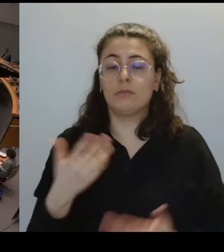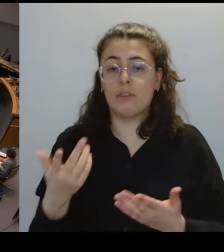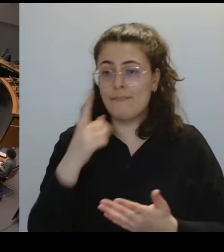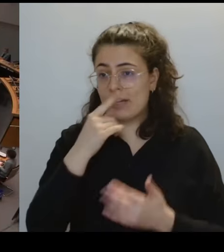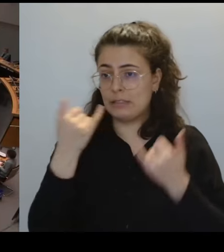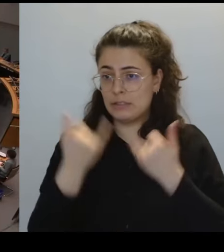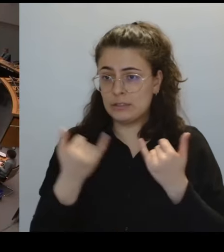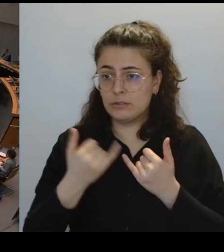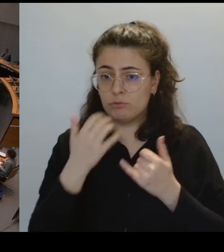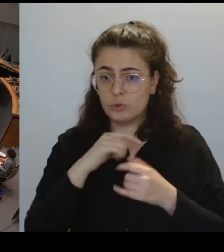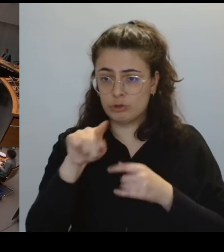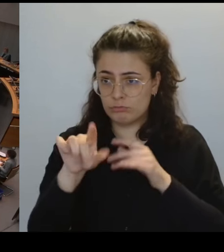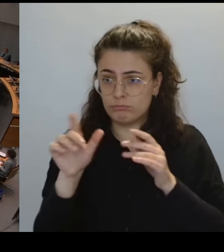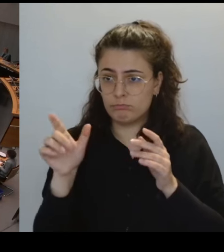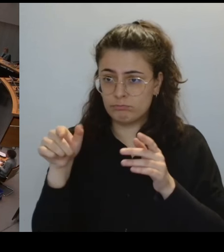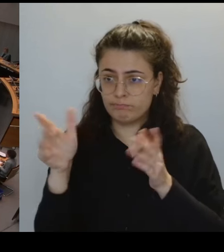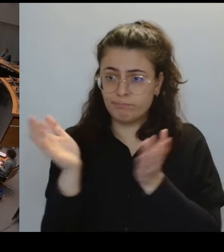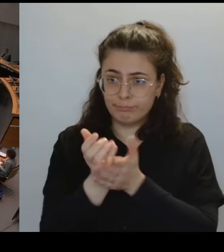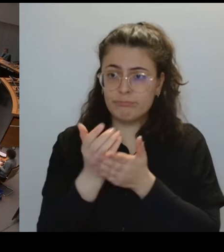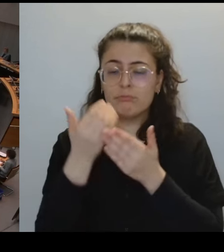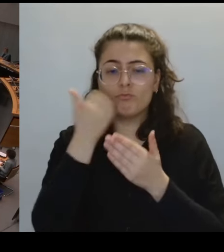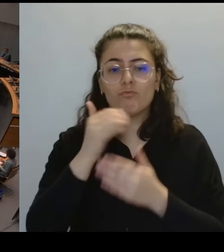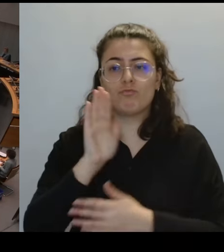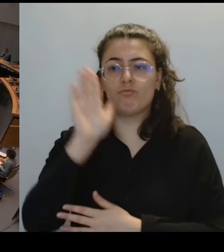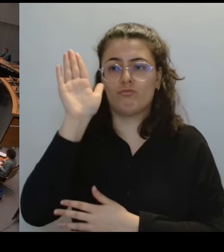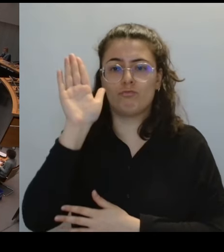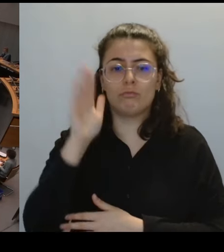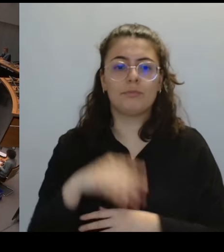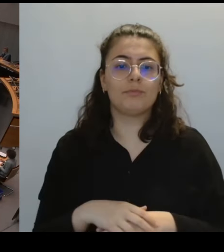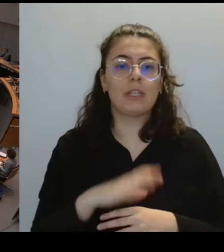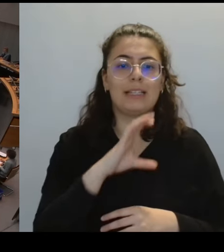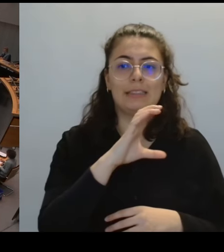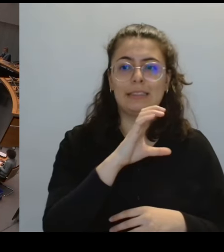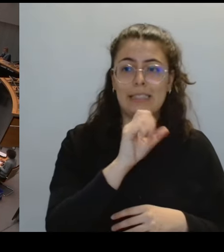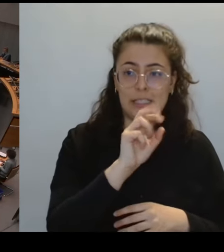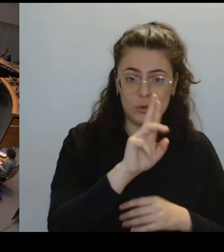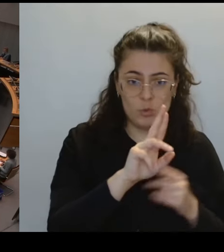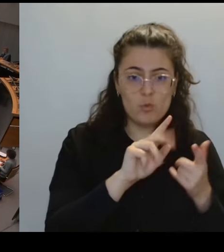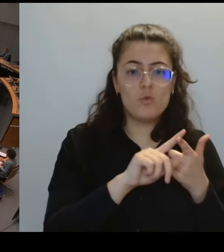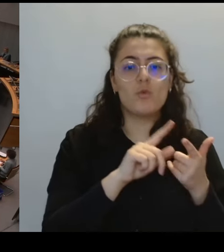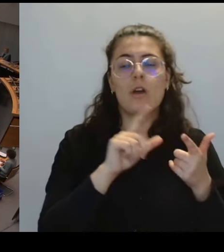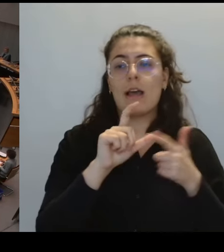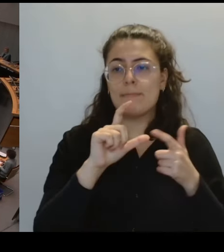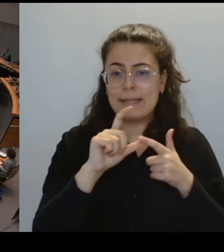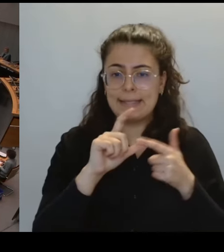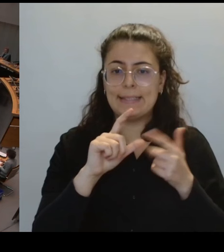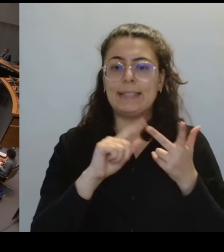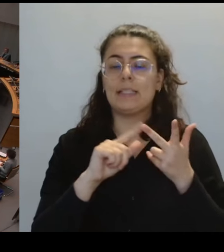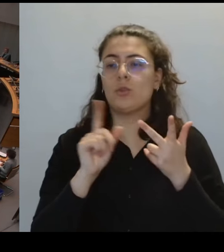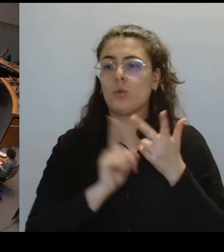Das sind die Fraktionen der CDU, der SPD, der Bündnis 90 Die Grünen und Die Linke. Wer stimmt